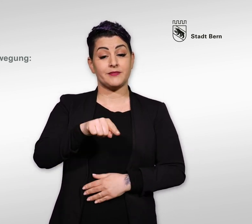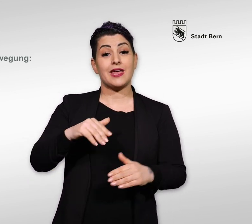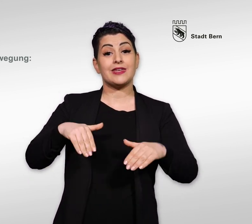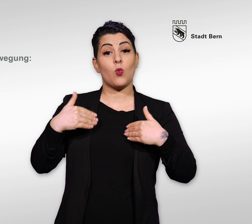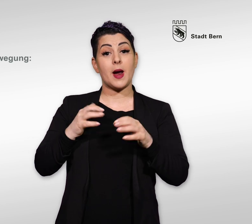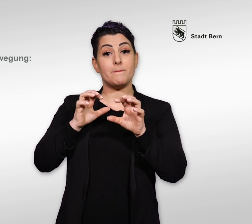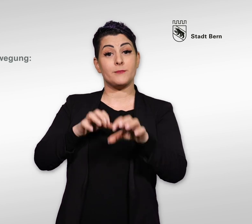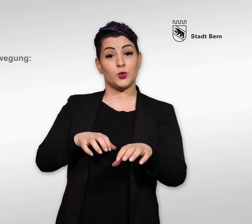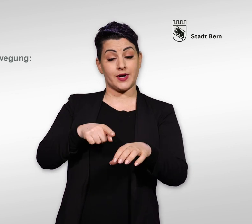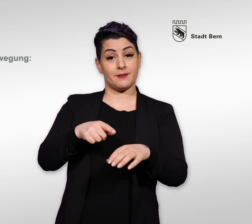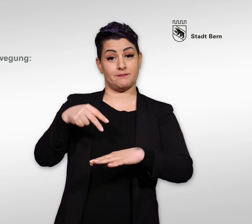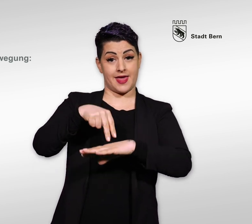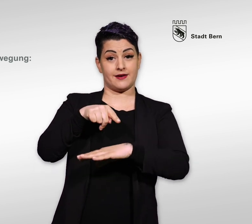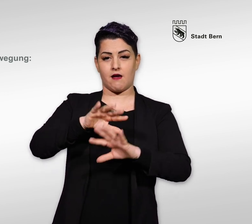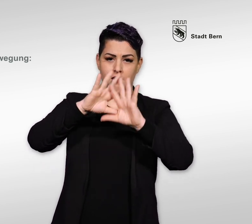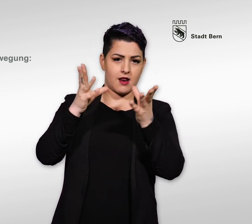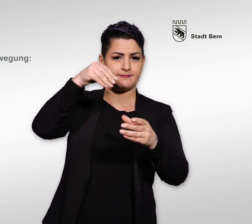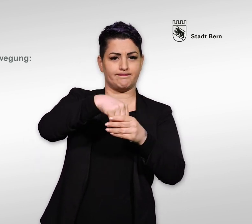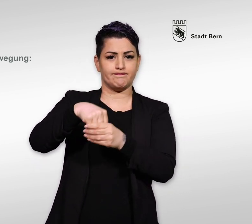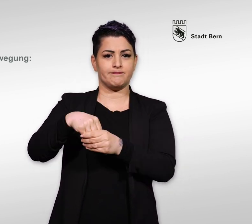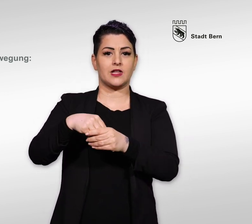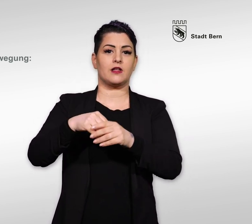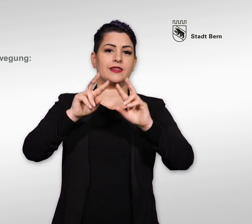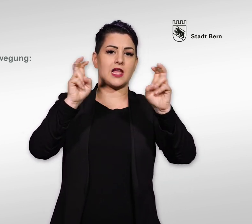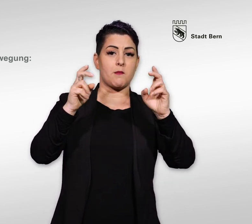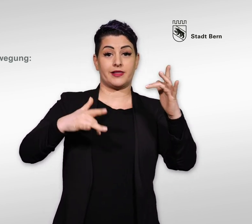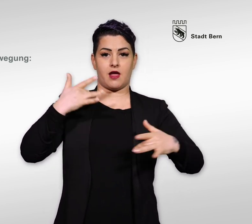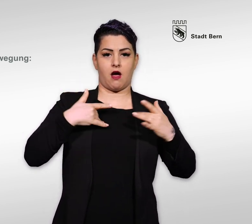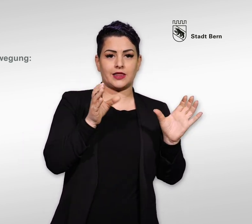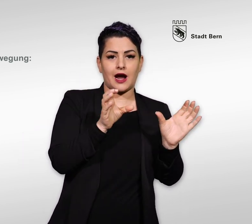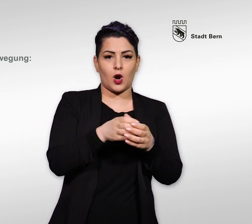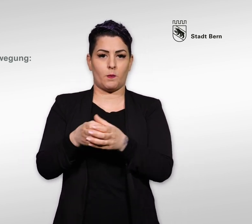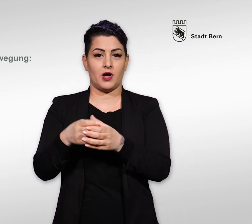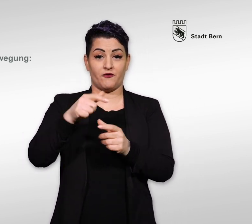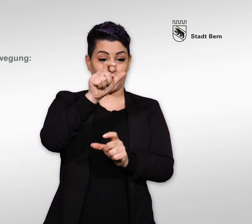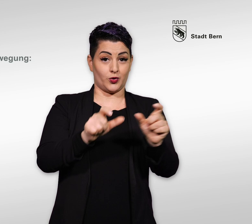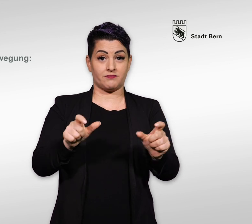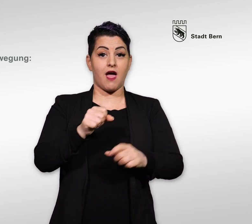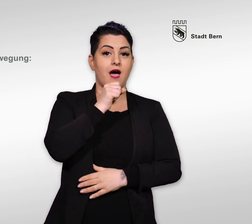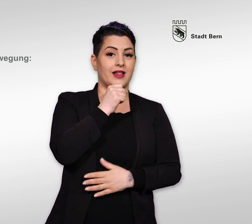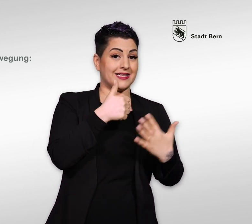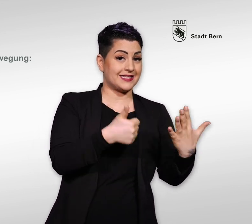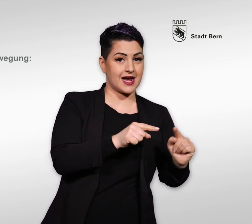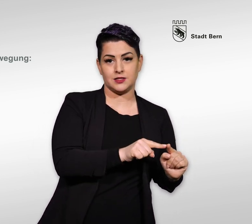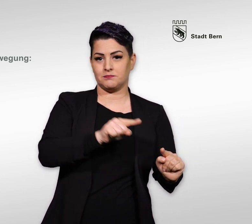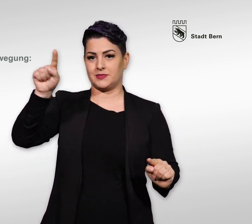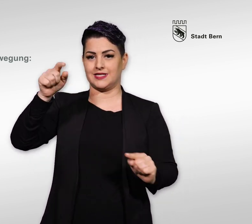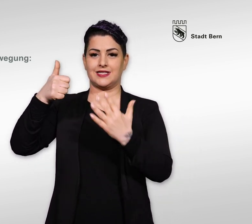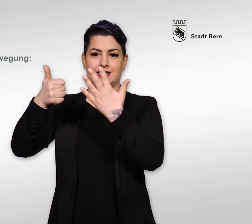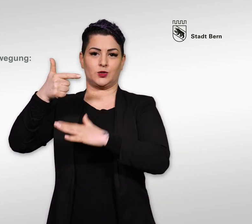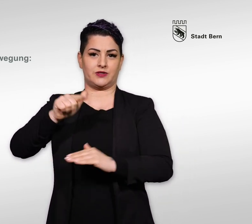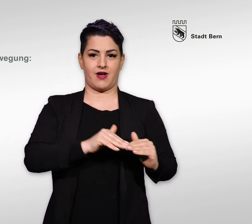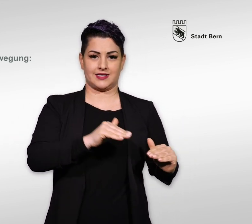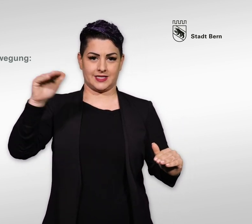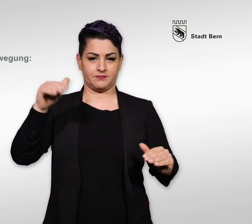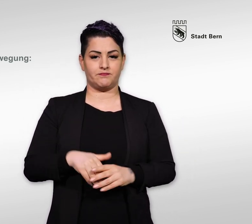Die Junge Bühne Bern umfasst Theaterclubs für Menschen von 6 bis 26 Jahren.